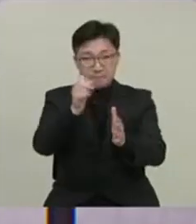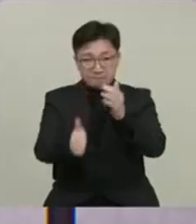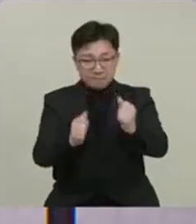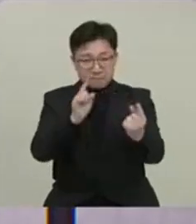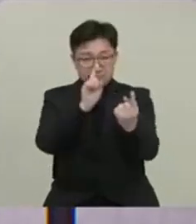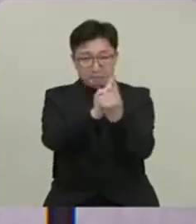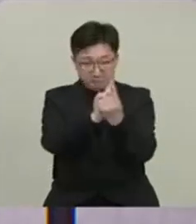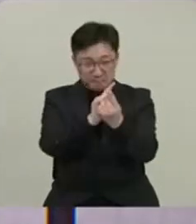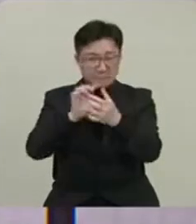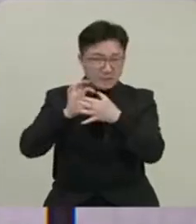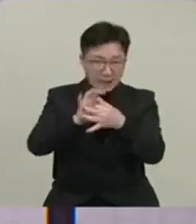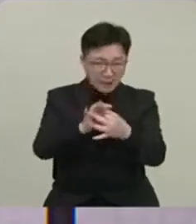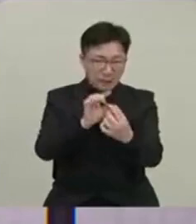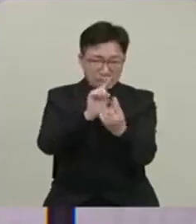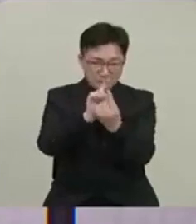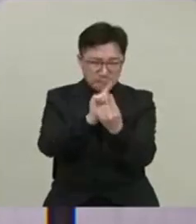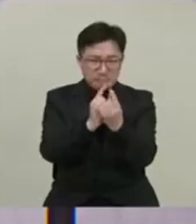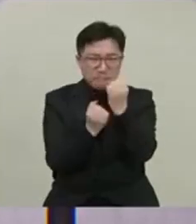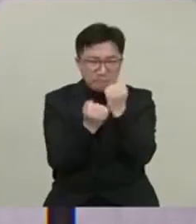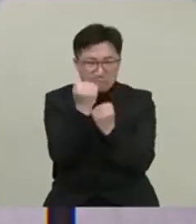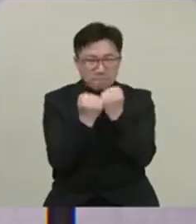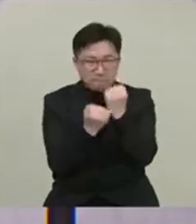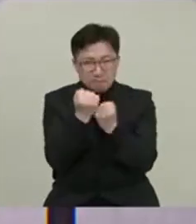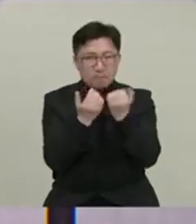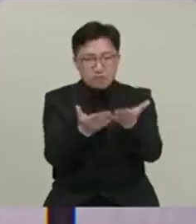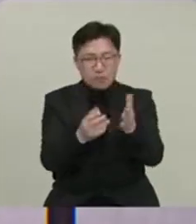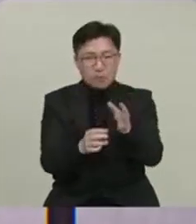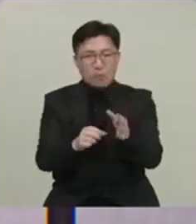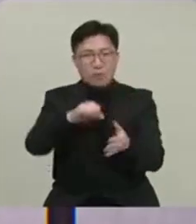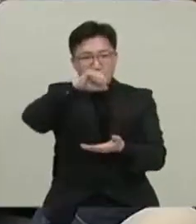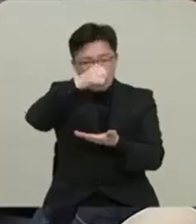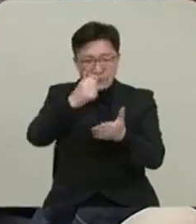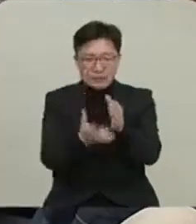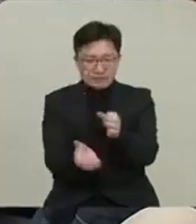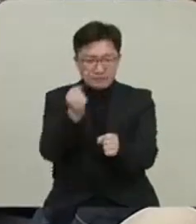지속적으로 만나서 원상 회복에 대한 당위성을 설명하고 있습니다.